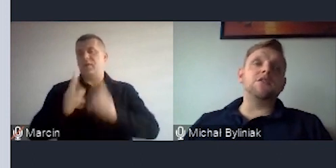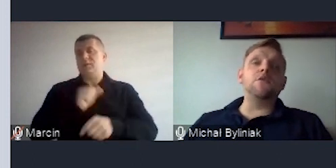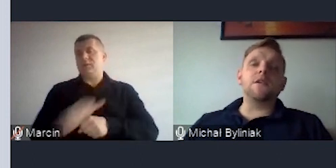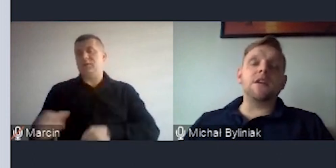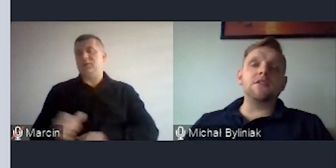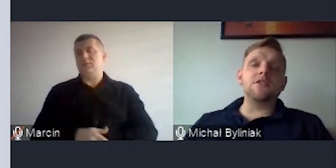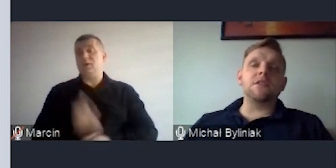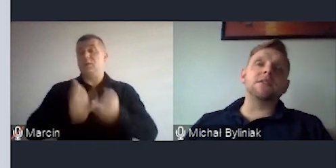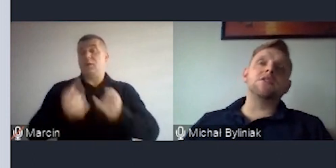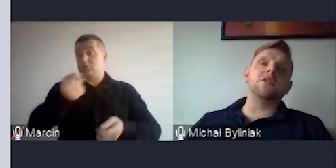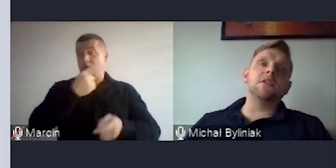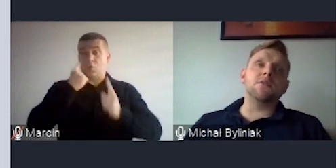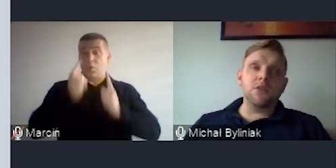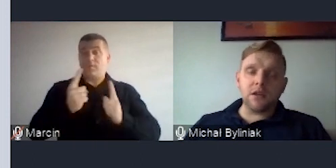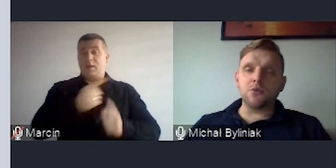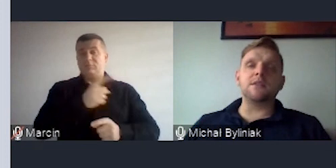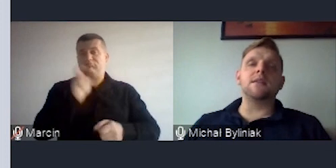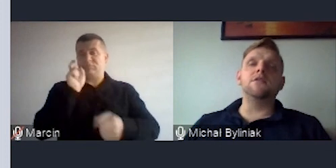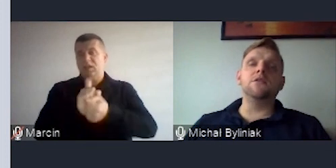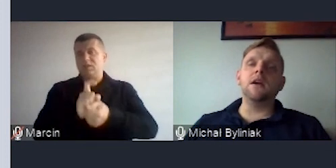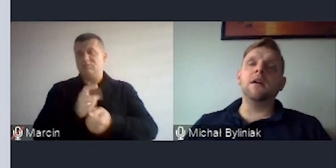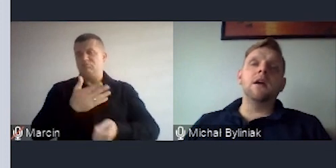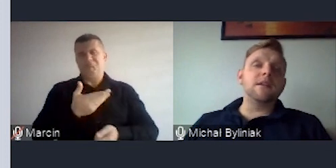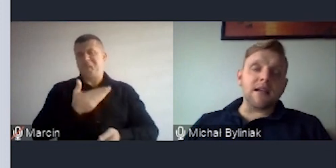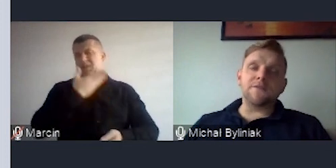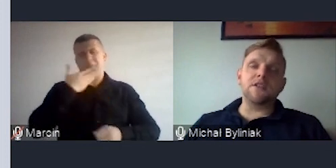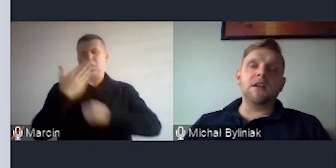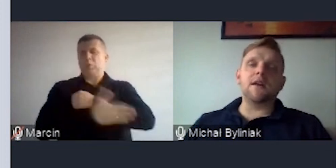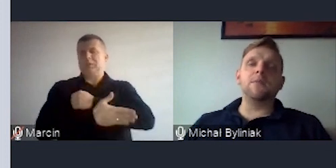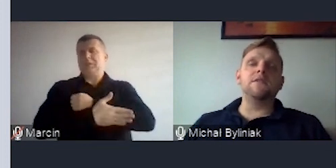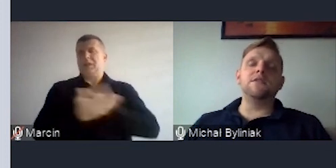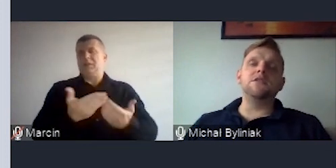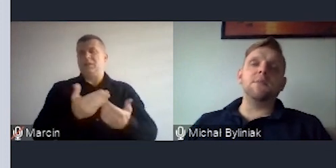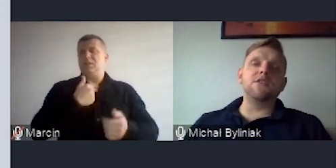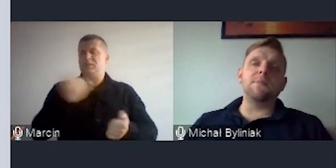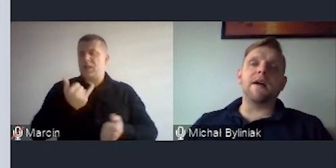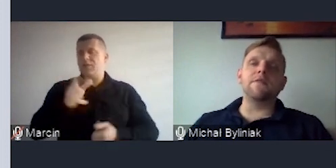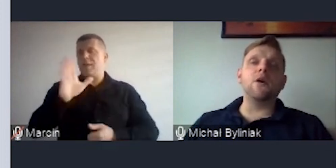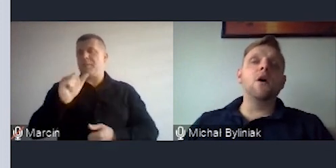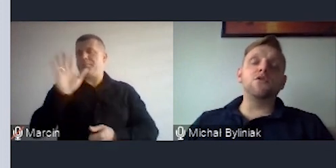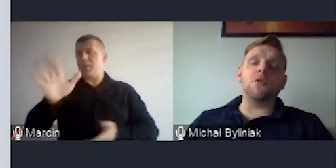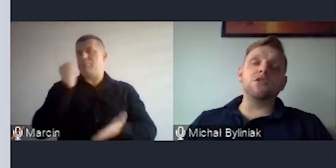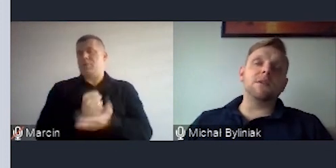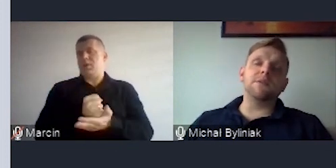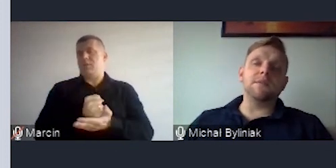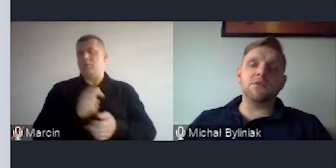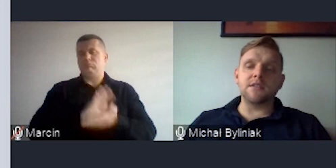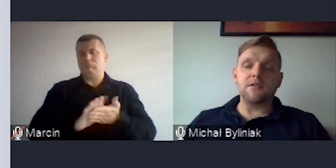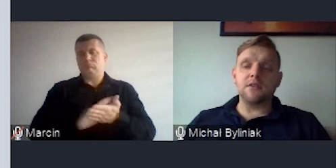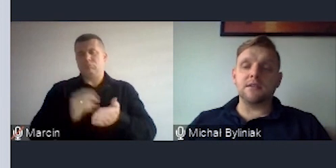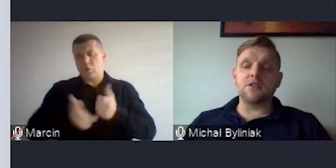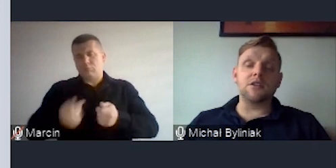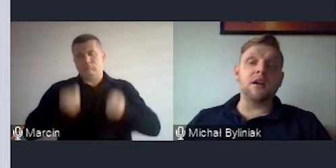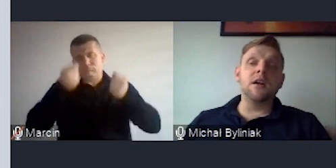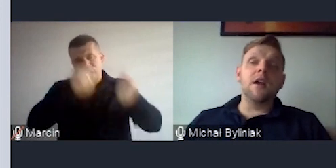Jeżeli uważacie, że te zastrzeżenia są nieuzasadnione, zawsze jako beneficjenci macie prawo złożyć te pisemnie uzasadnione zastrzeżenia,